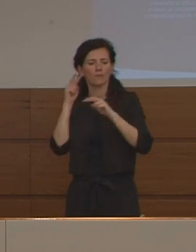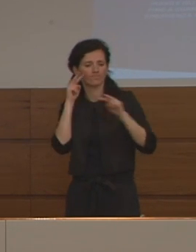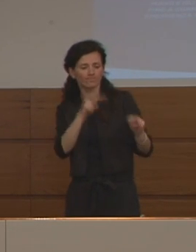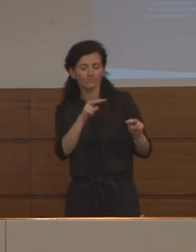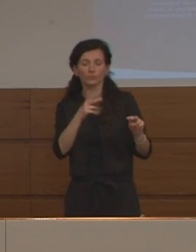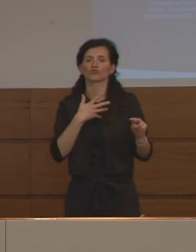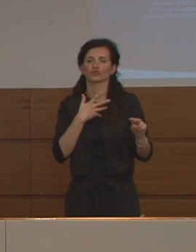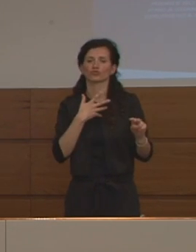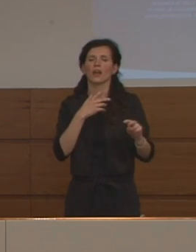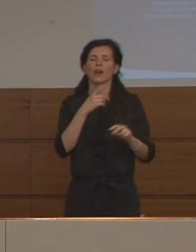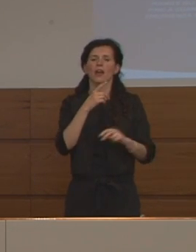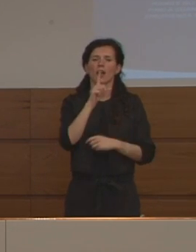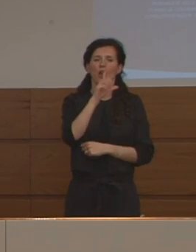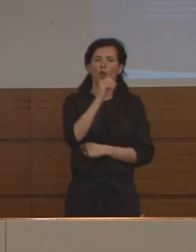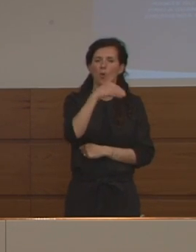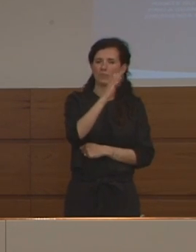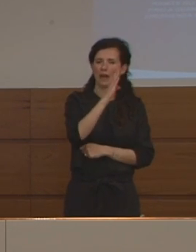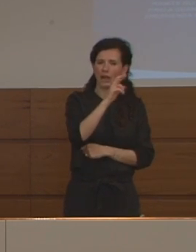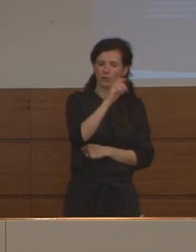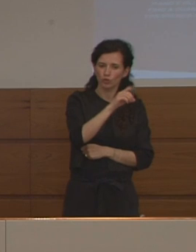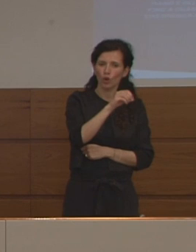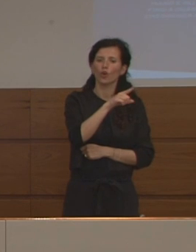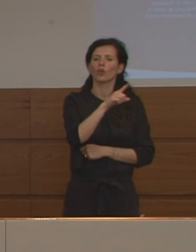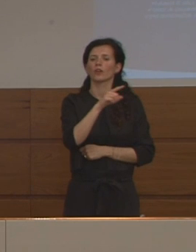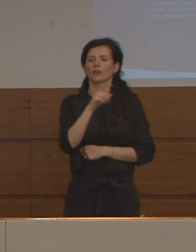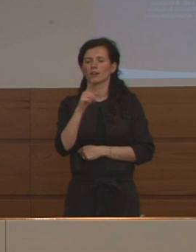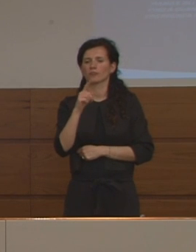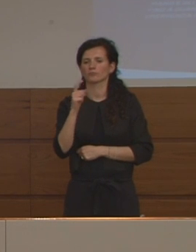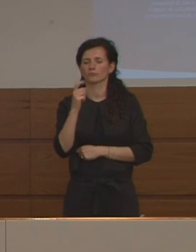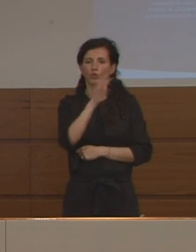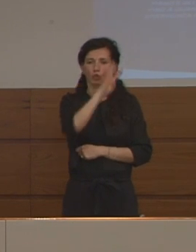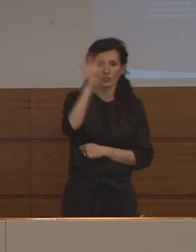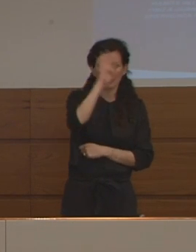le Marche e ci saranno l'Emilia Romagna. Quindi le RSA che tipo